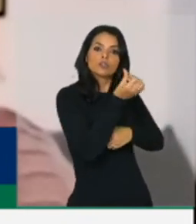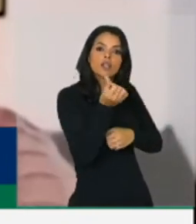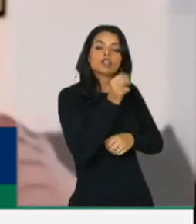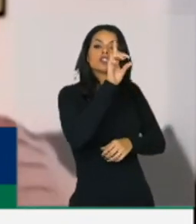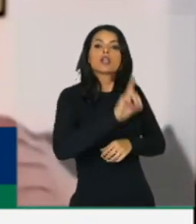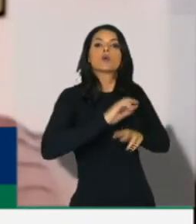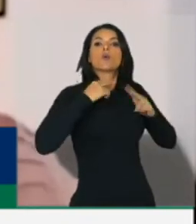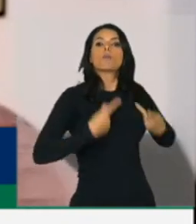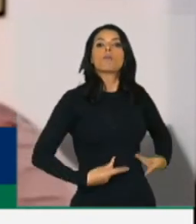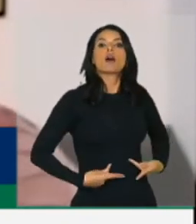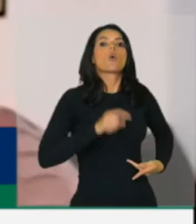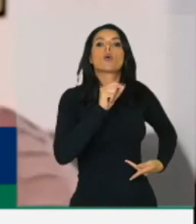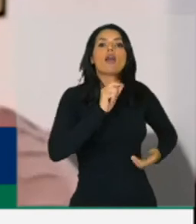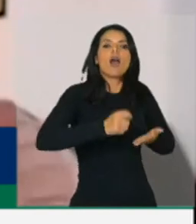É ALIMENTAÇÃO. O BRASIL VOLTOU AO MAPA DA FOME DE ONDE